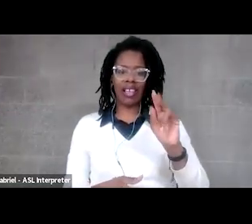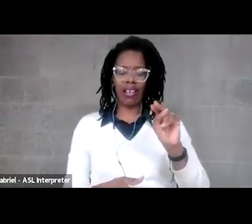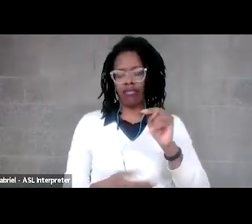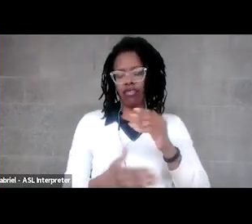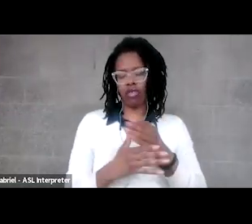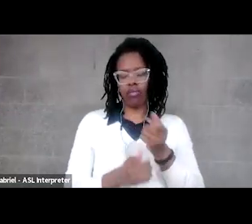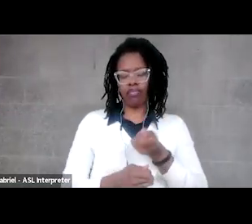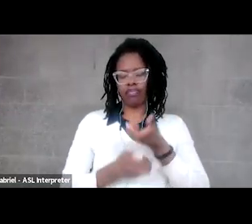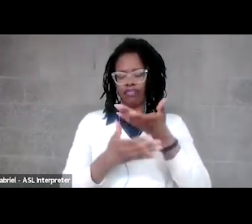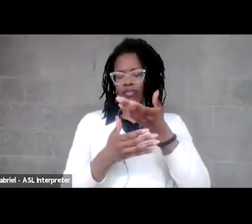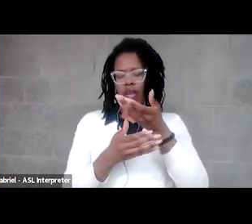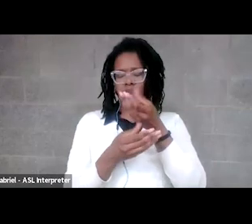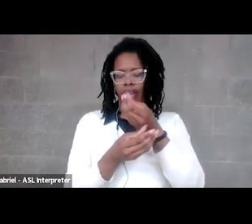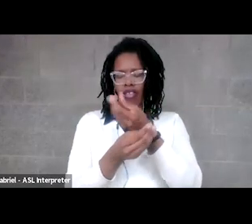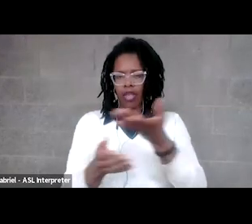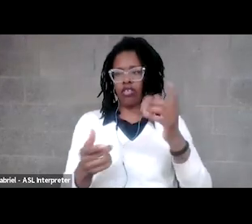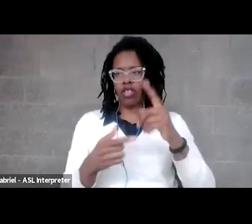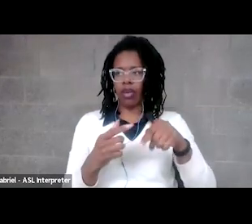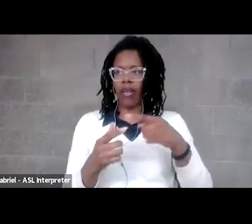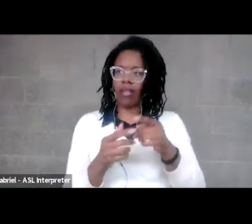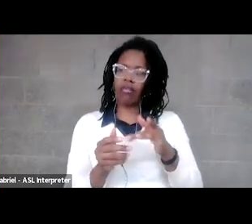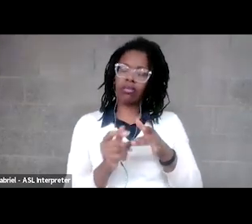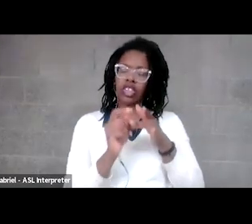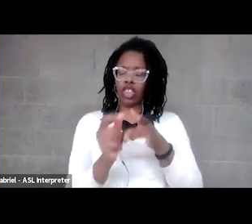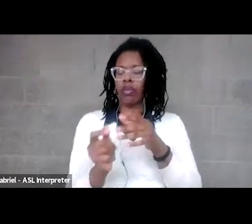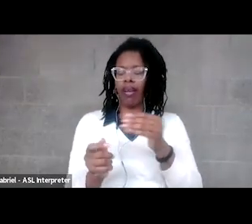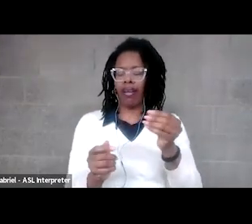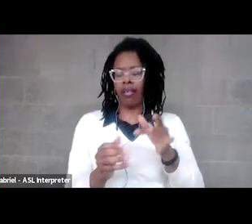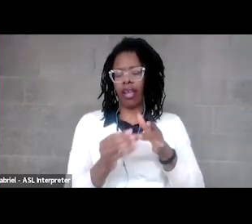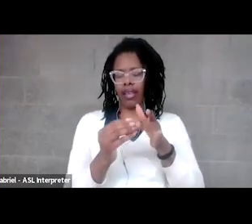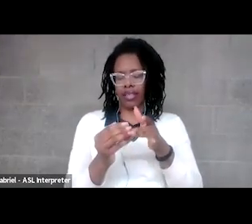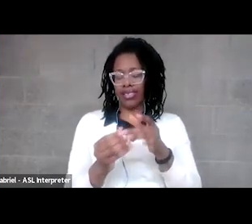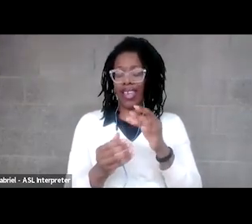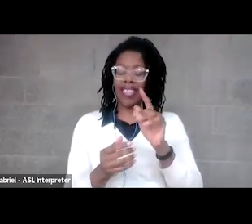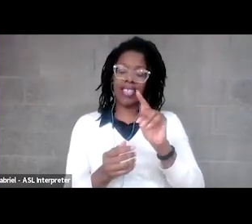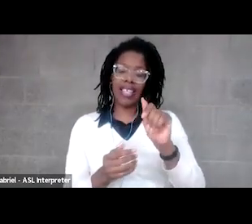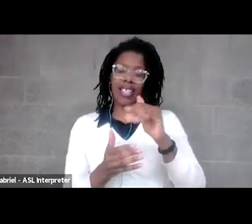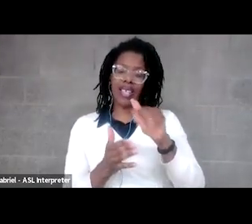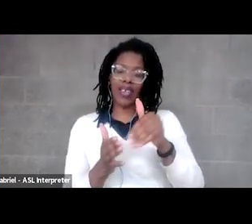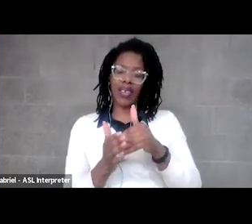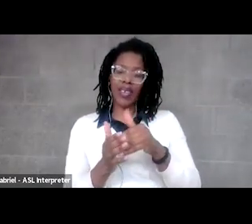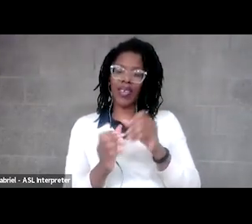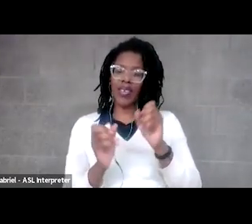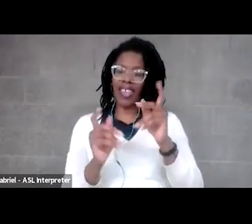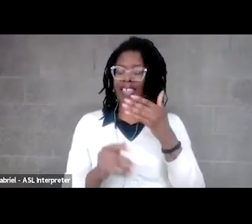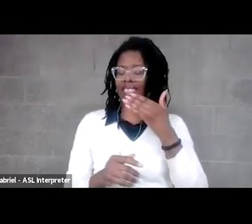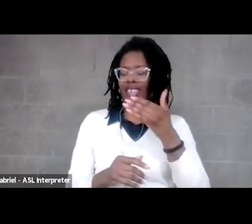y la orientación que ofrecemos en el TA Center. ¿Kristin? Muy bien, muchas gracias, Pam.